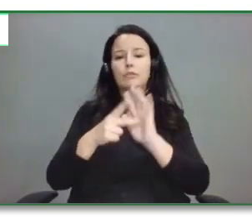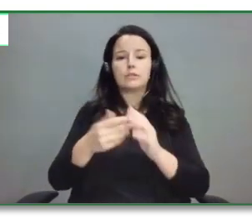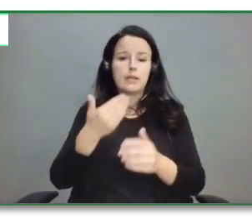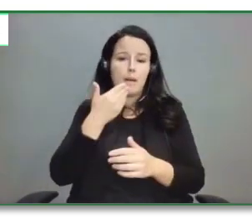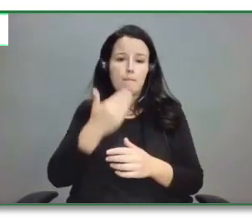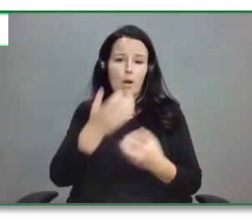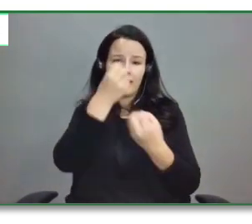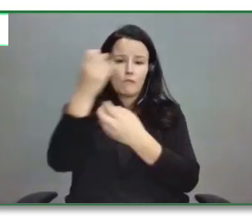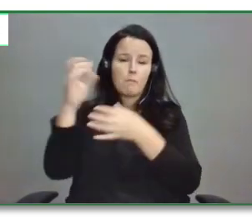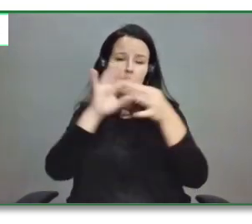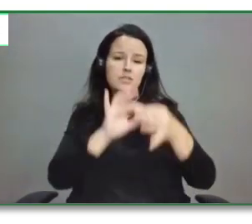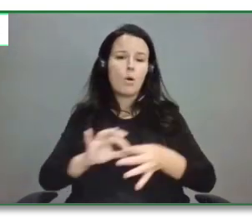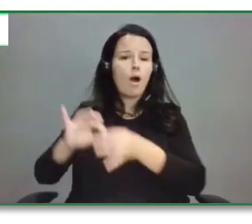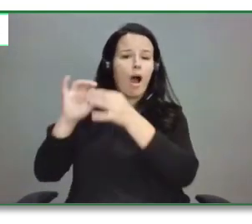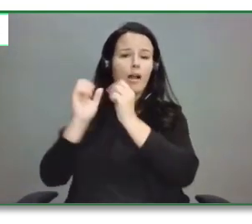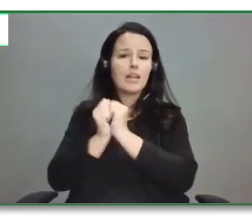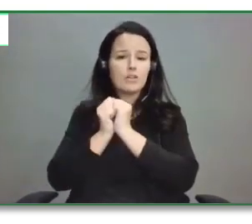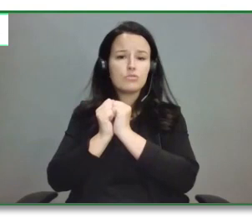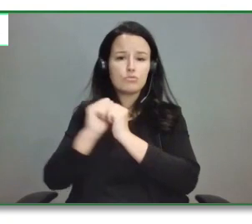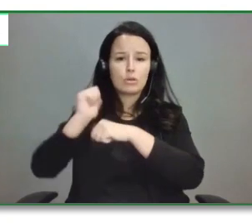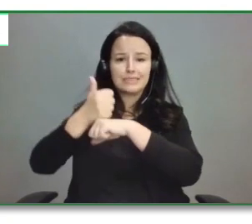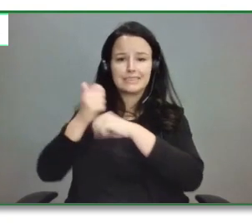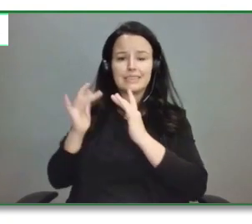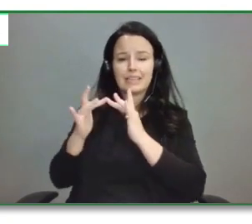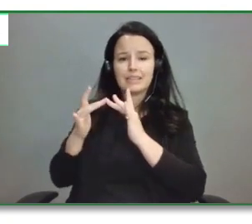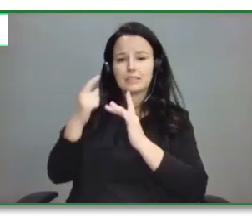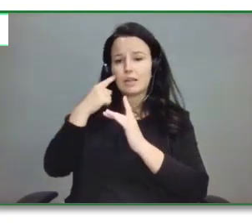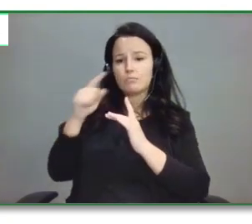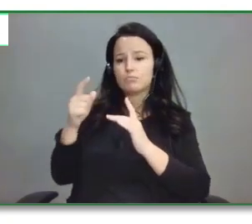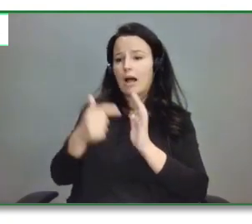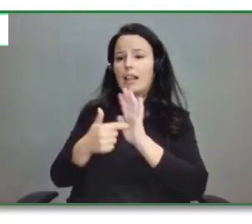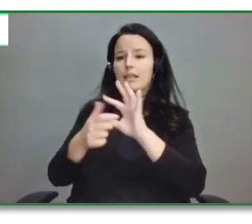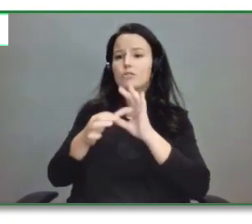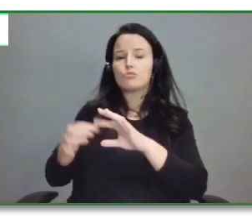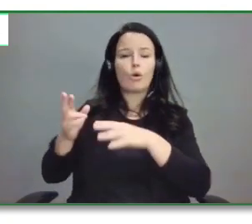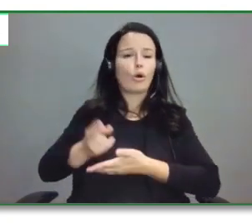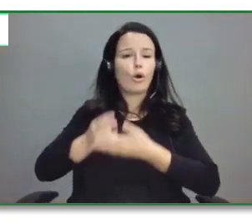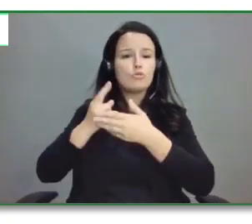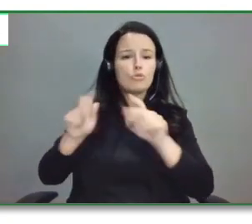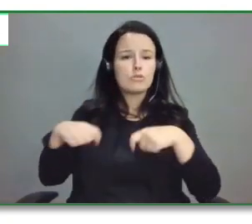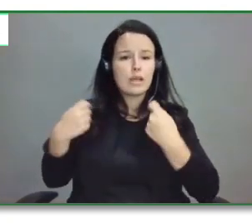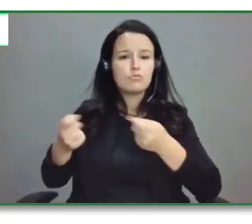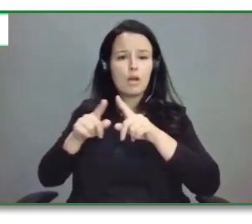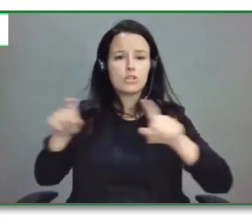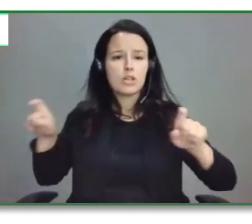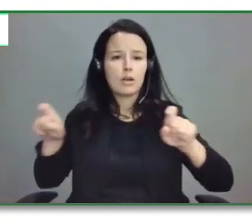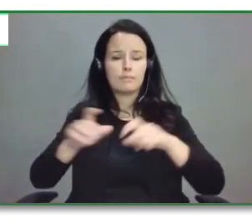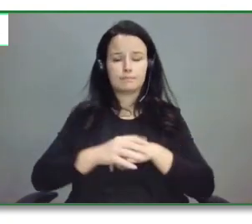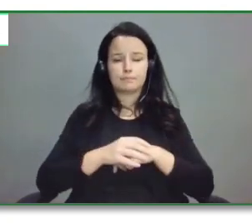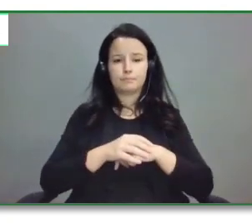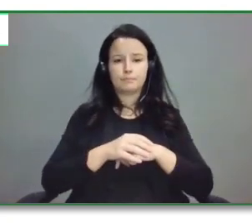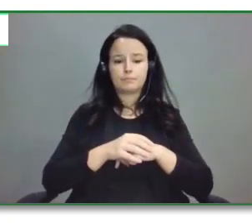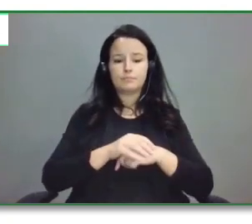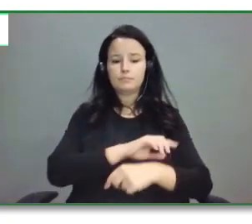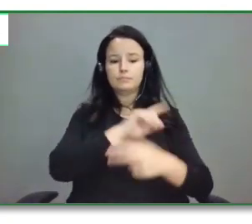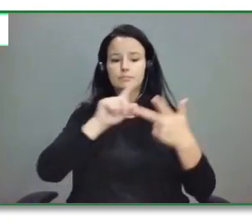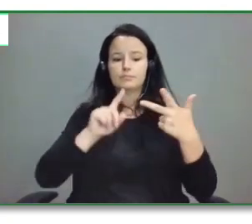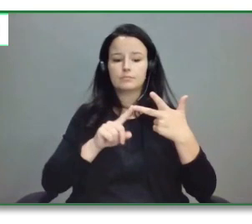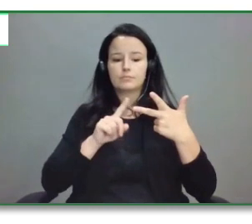électronique fournisse sur les ressources naturelles du parc national sont recueillis